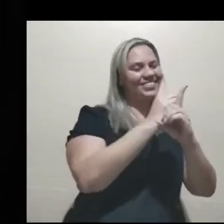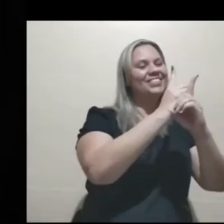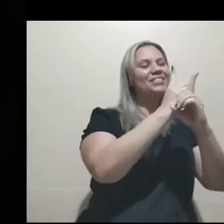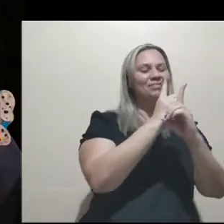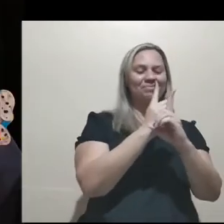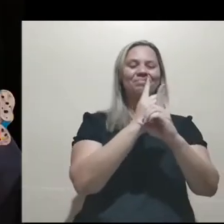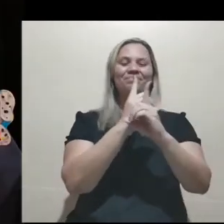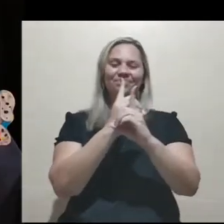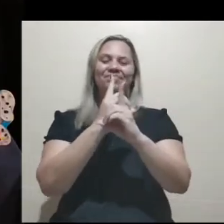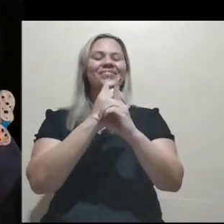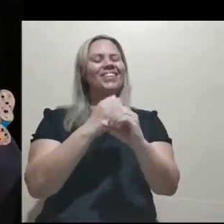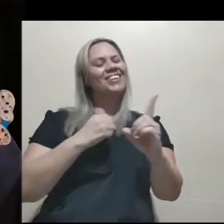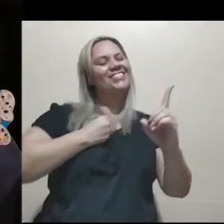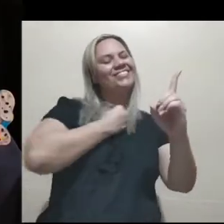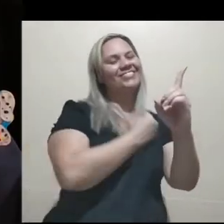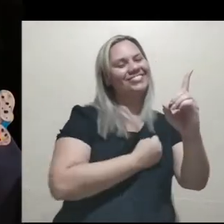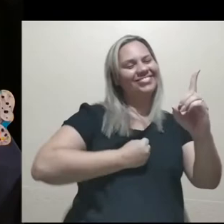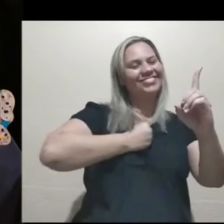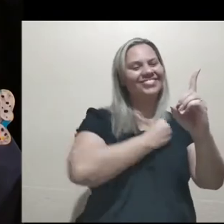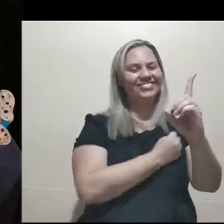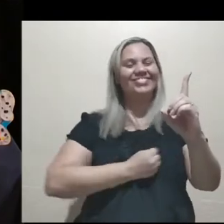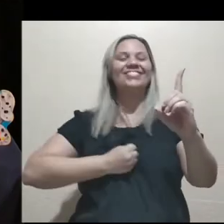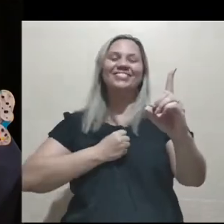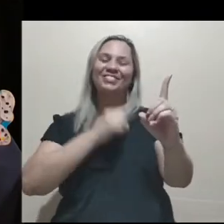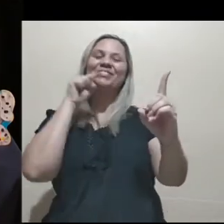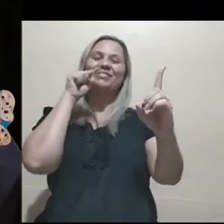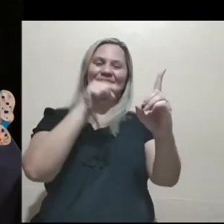𝗦𝗲𝗻𝘁𝗶 𝘀𝗮𝘂𝗱𝗮𝗱𝗲 𝗱𝗲 𝘃𝗼𝗰ê.